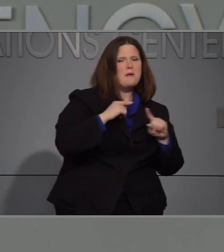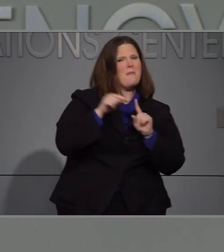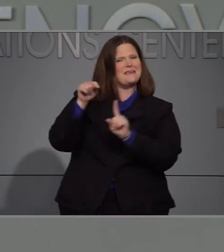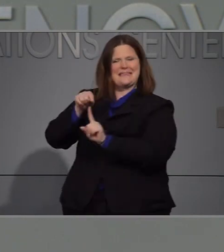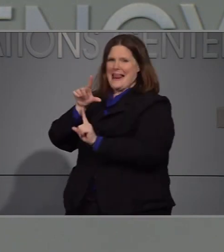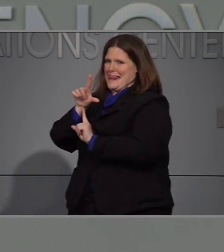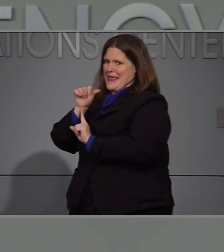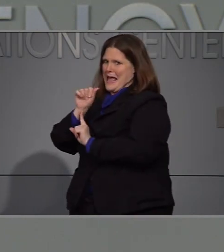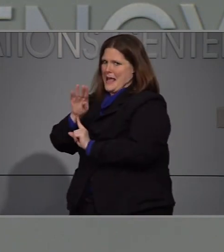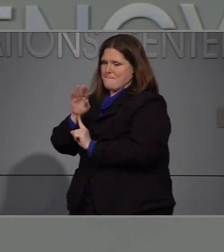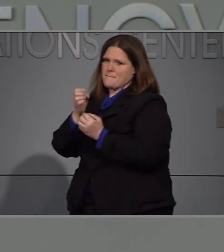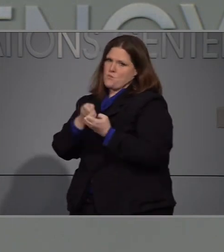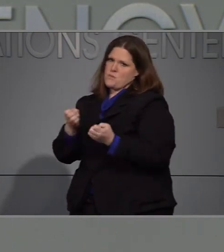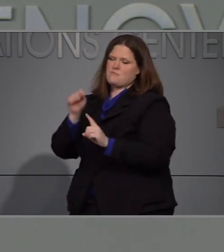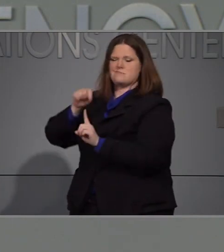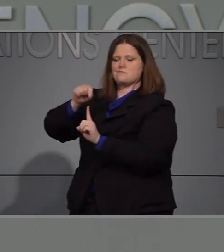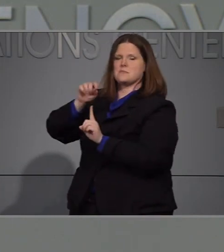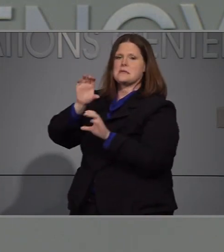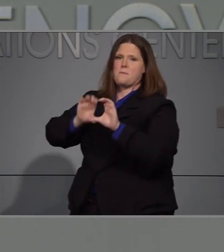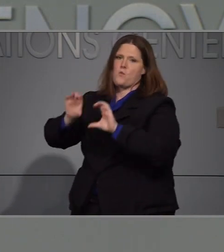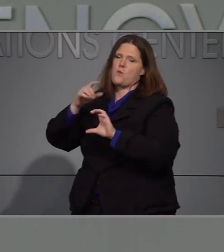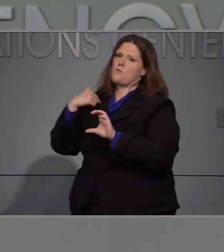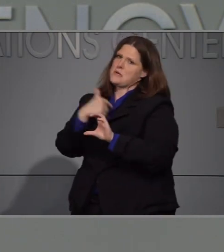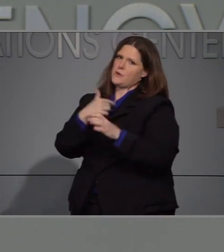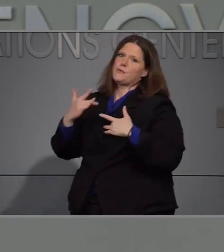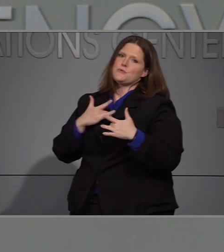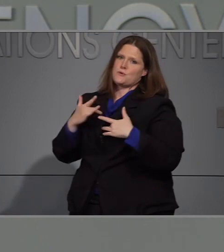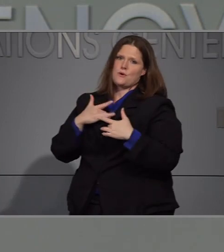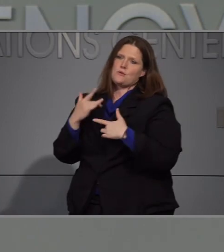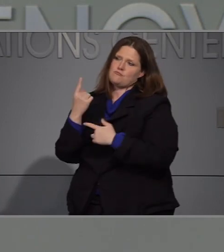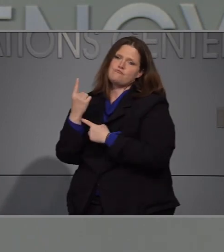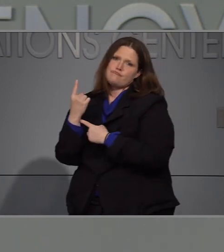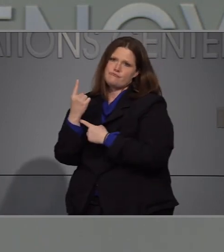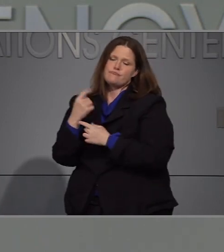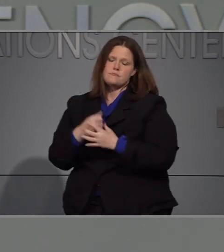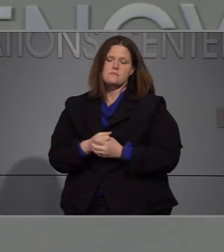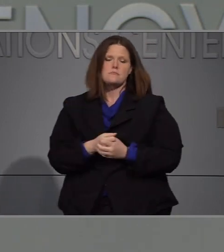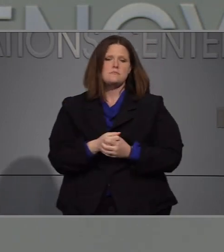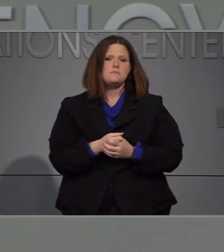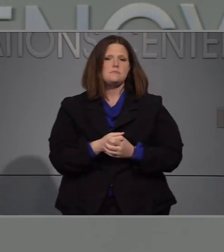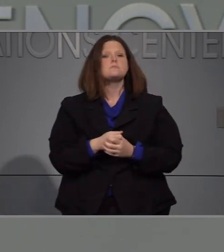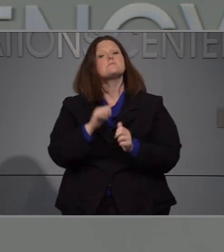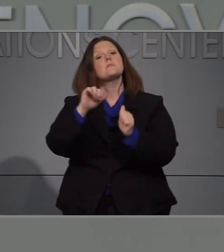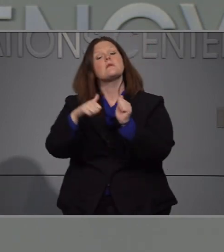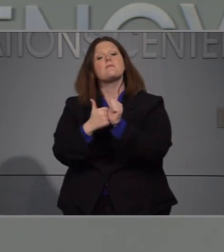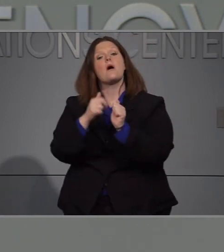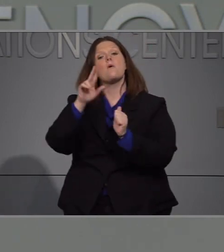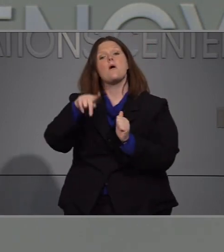tenemos suministros, pero es lo de los laboratorios, lo que nos preocupa siguiente.